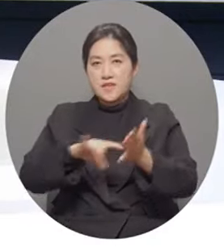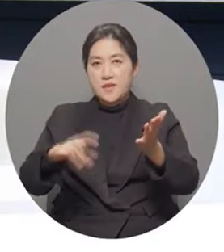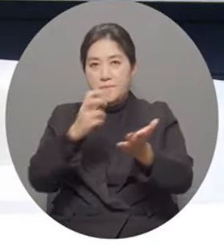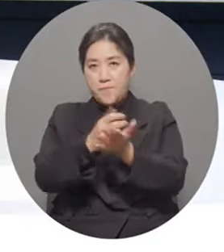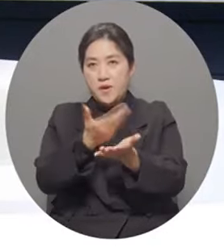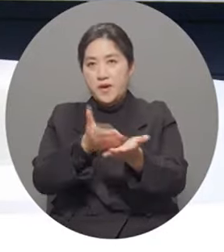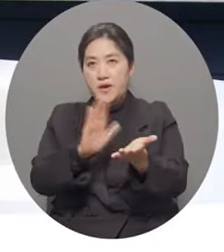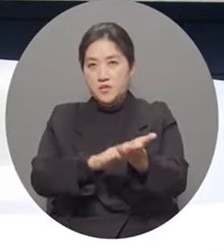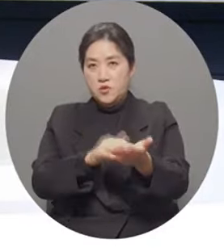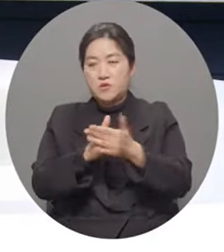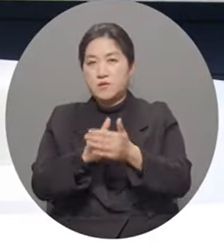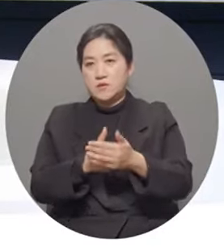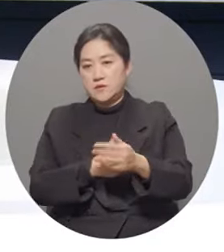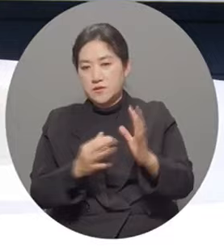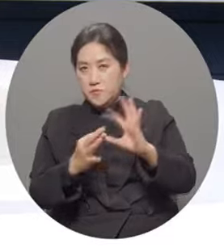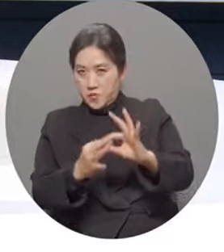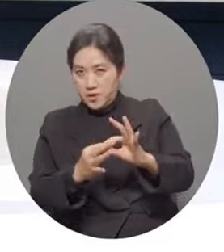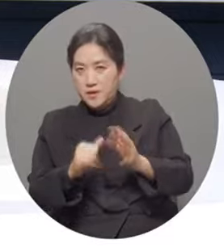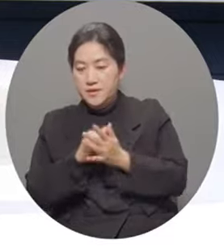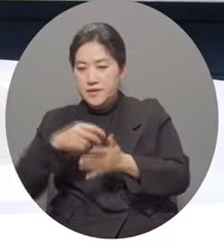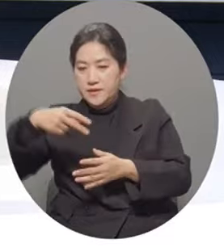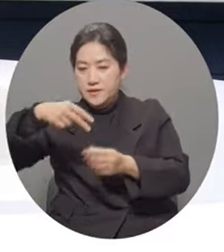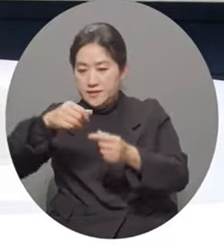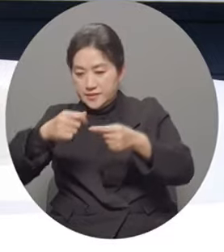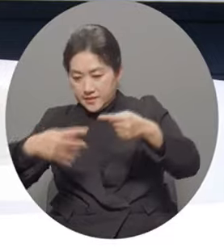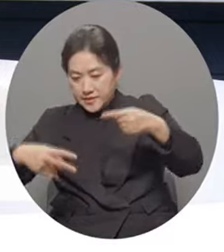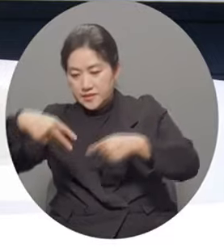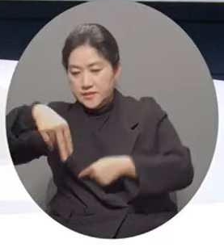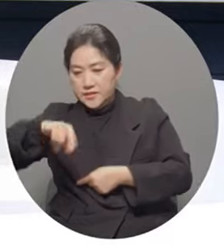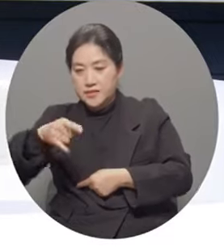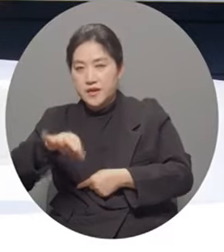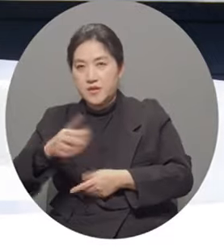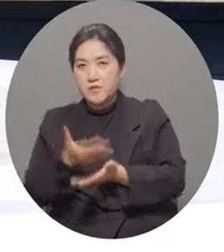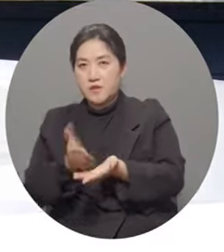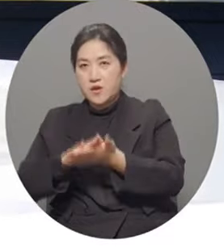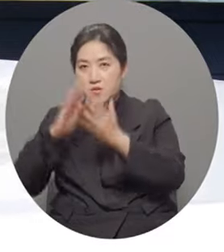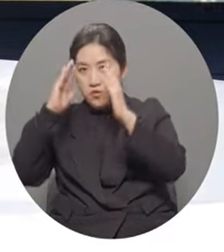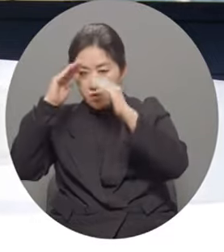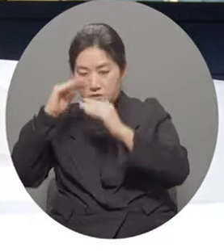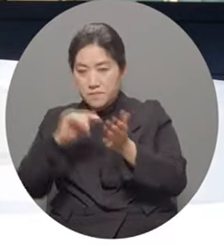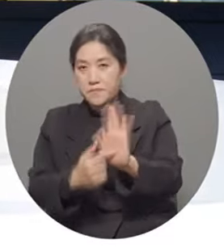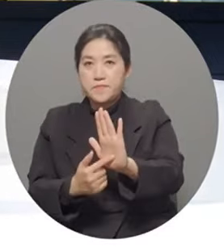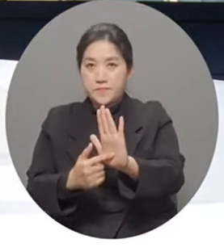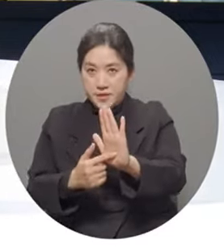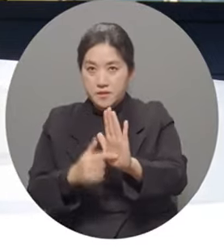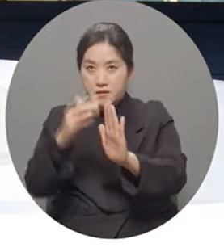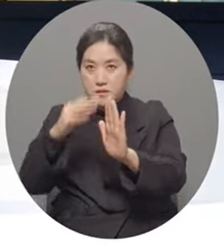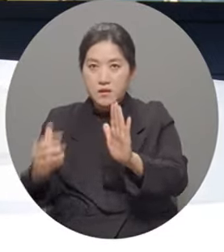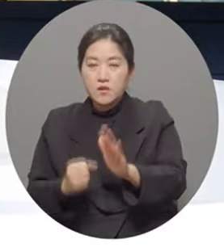(앵커) 정부가 지난해 국회를 통과한 세법개정안을 뒷받침하는 후속 시행령 개정안을 오늘 공개했는데요.